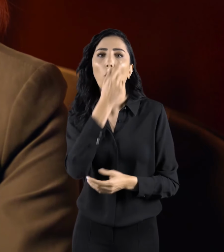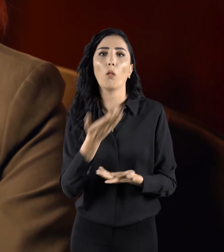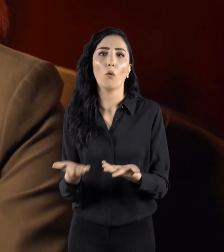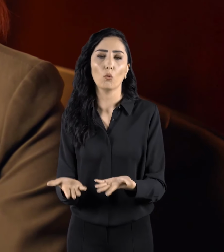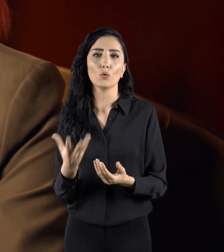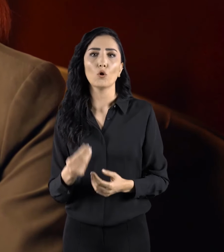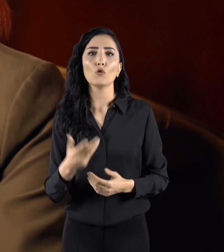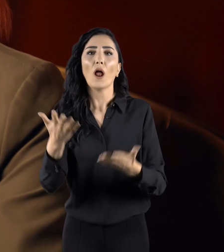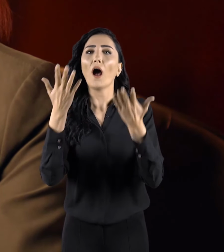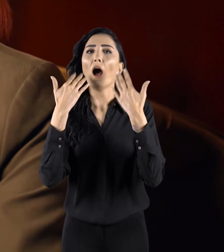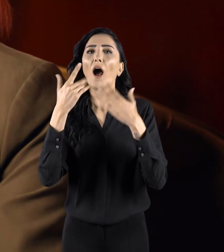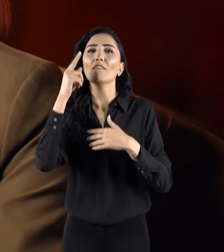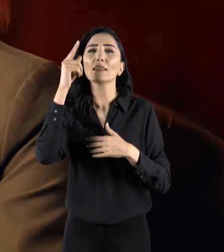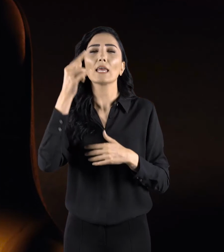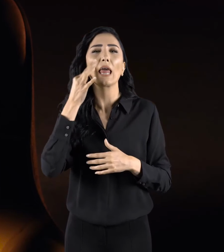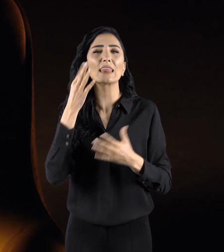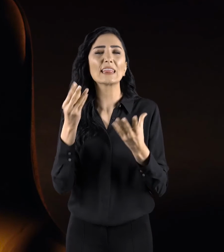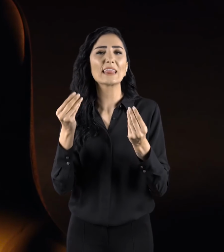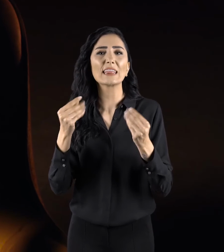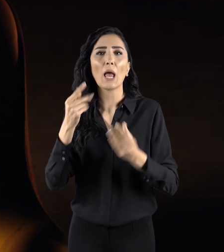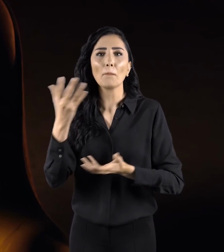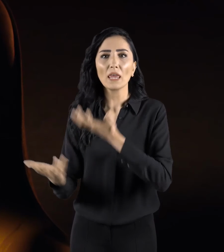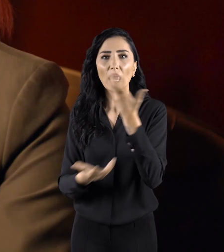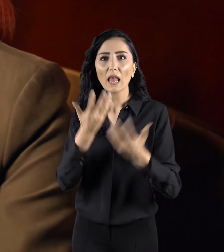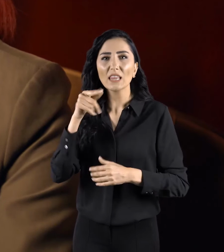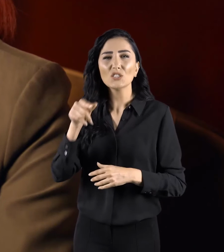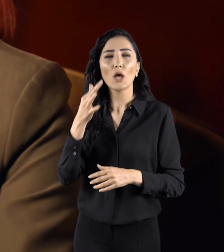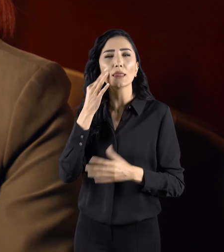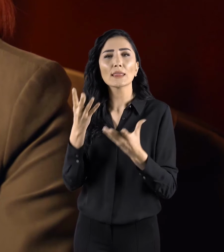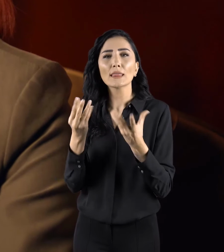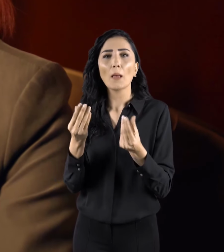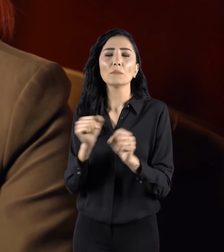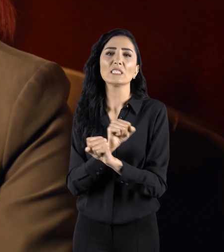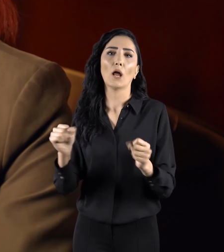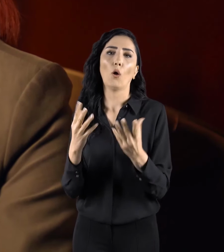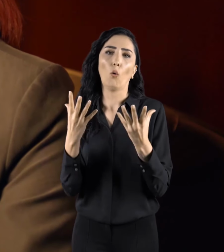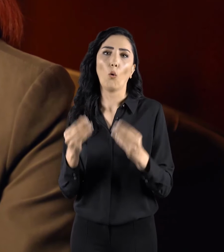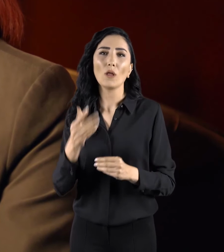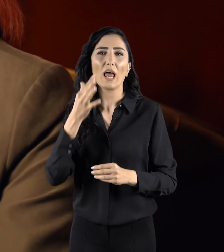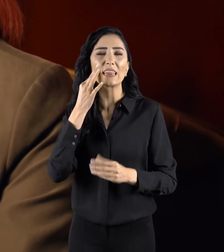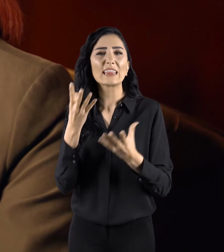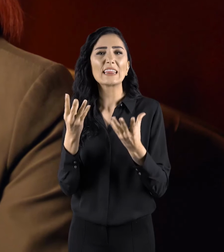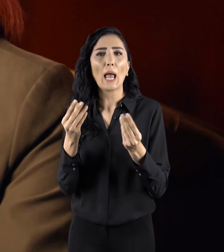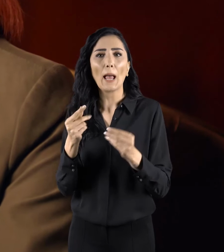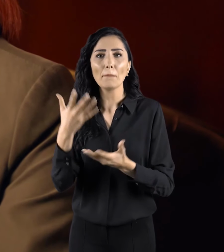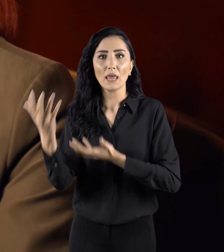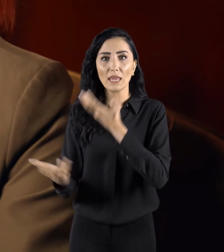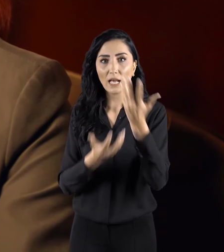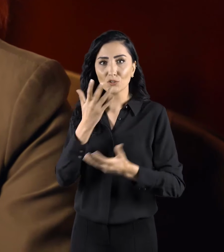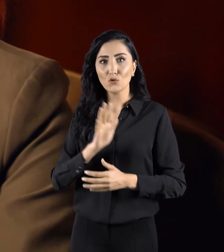maddenin tutuşması kolaylaşır. Havadaki nispi nem yanıcı maddelerin içindeki nispi nemi etkiler. Eğer